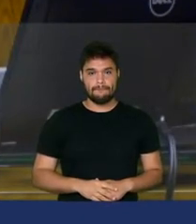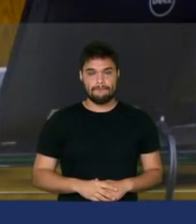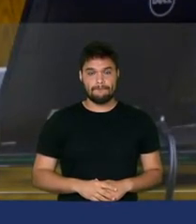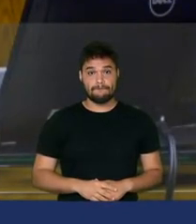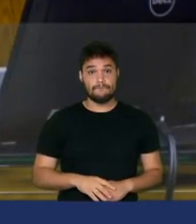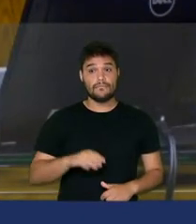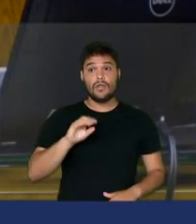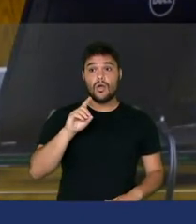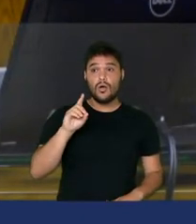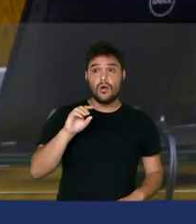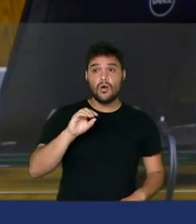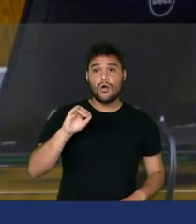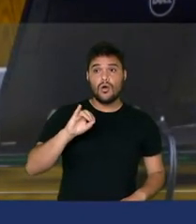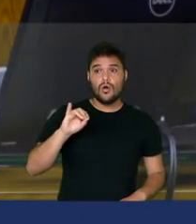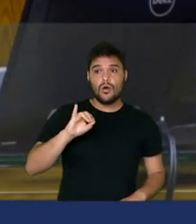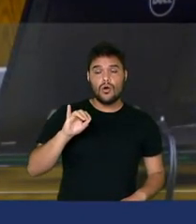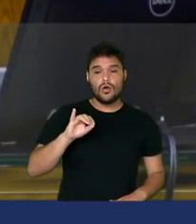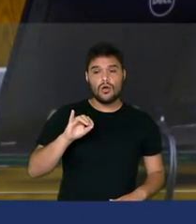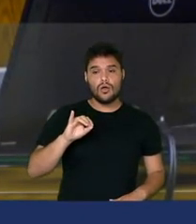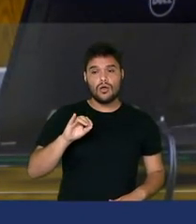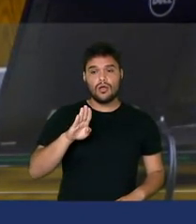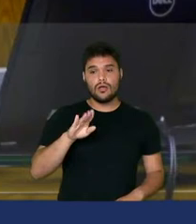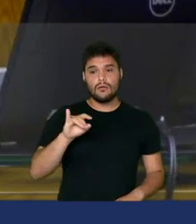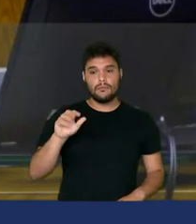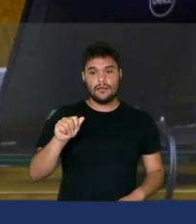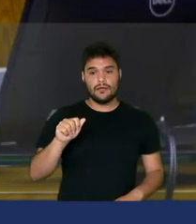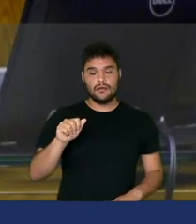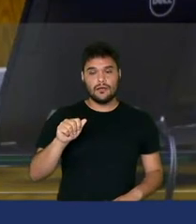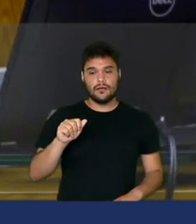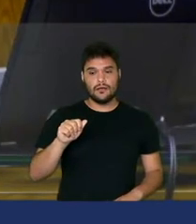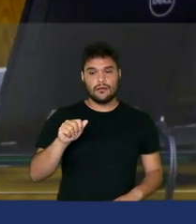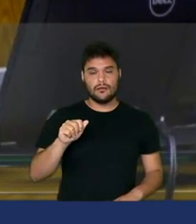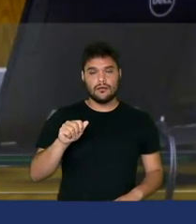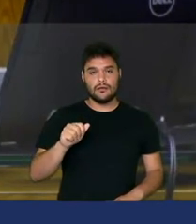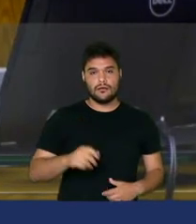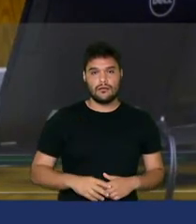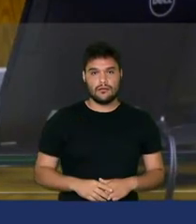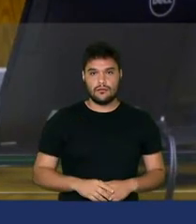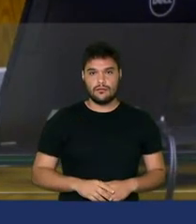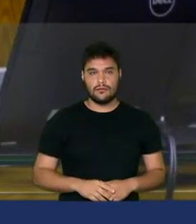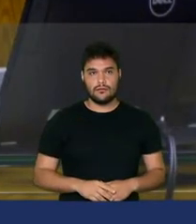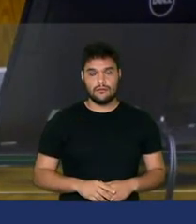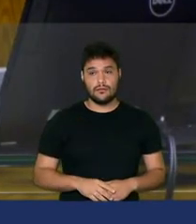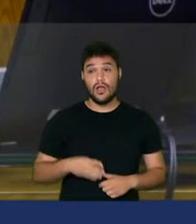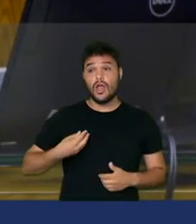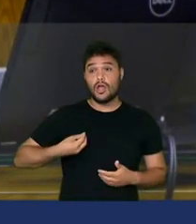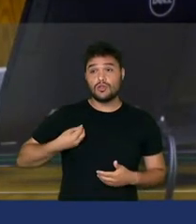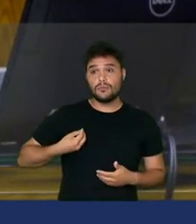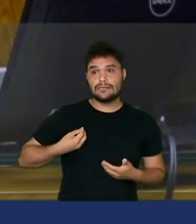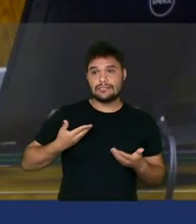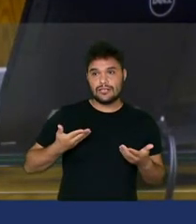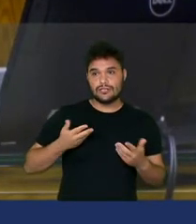COM ISSO . DEPUTADA BIA, VOSSA EXCELÊNCIA TEM A PALAVRA. -- [DEPUTADA]: DEPUTADO, ESTOU PRESENTE. -- [PRESIDENTE]: BIA! BIA! -- [DEPUTADA]: EU ESTOU